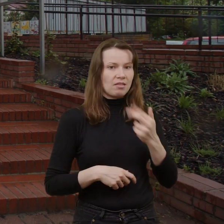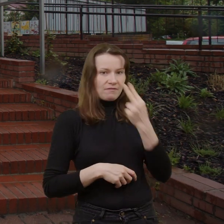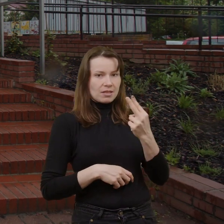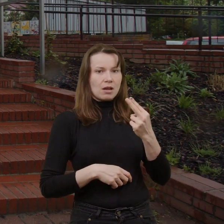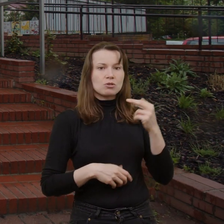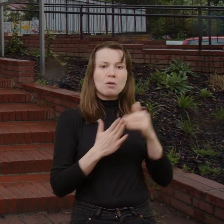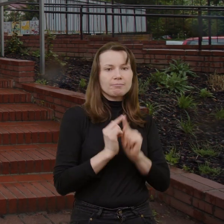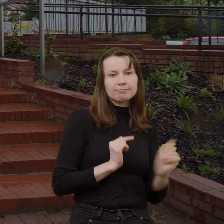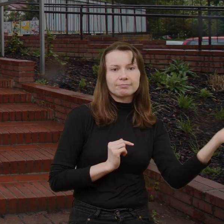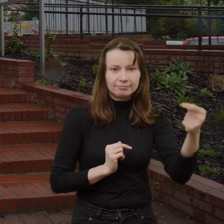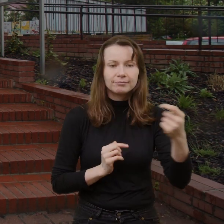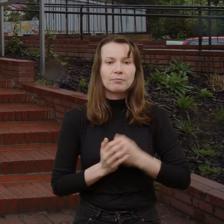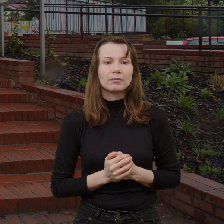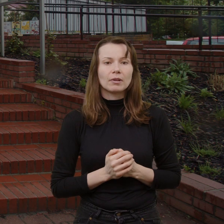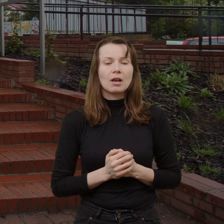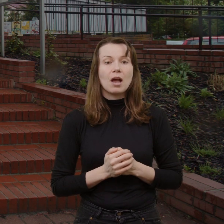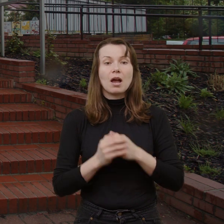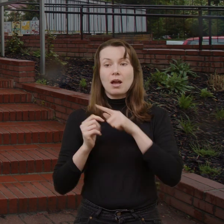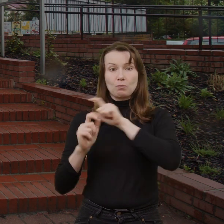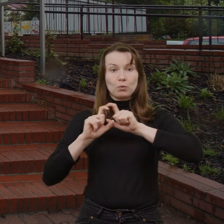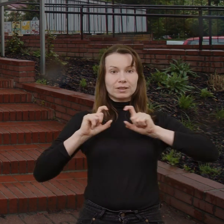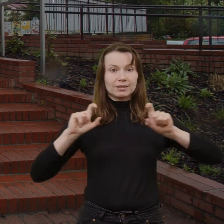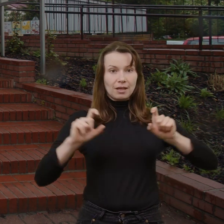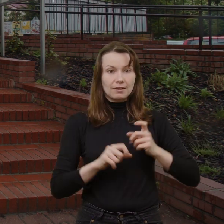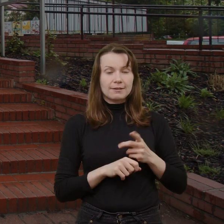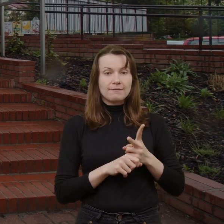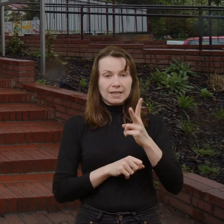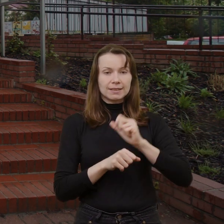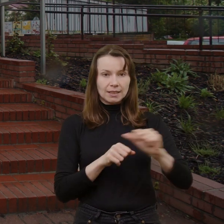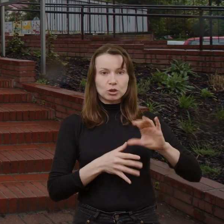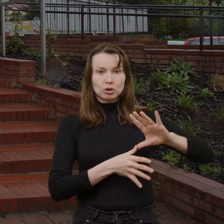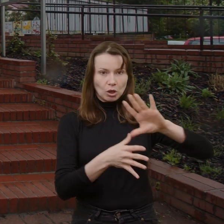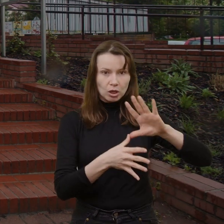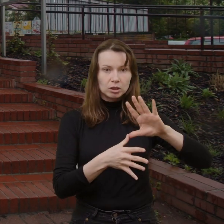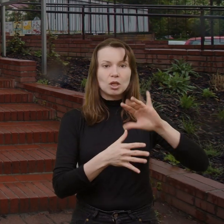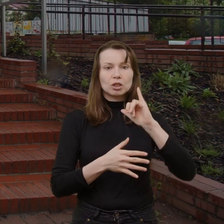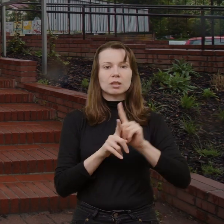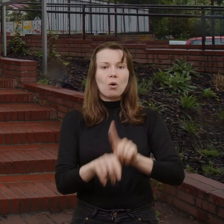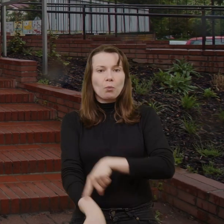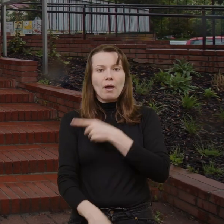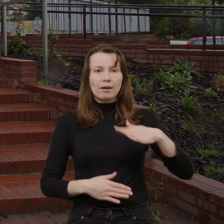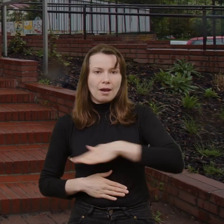Kilka metrów od wejścia jest jedno miejsce postojowe dla osób z niepełnosprawnościami.